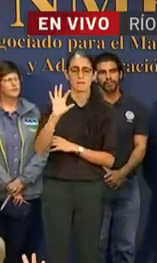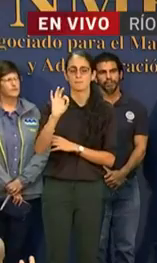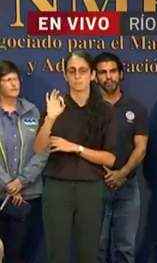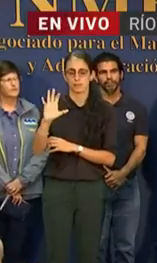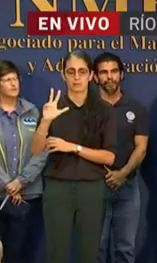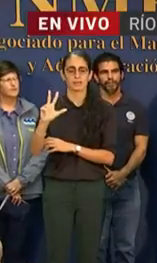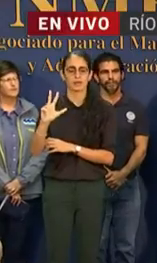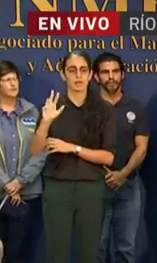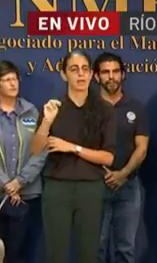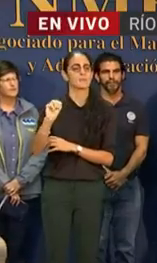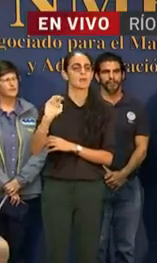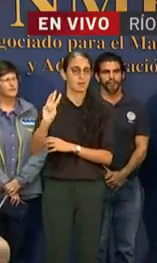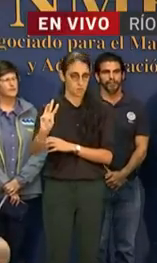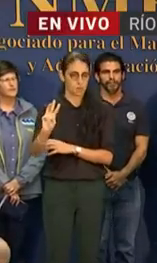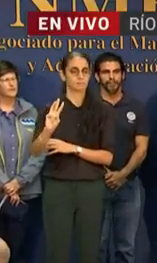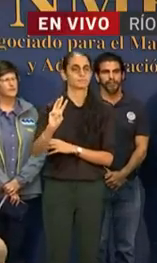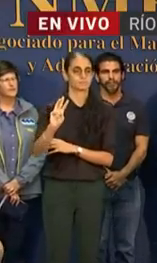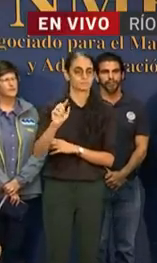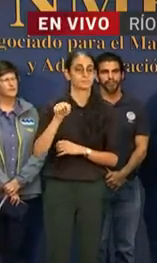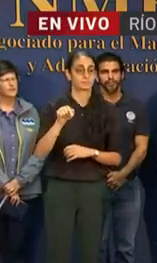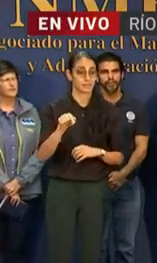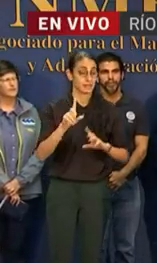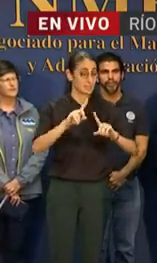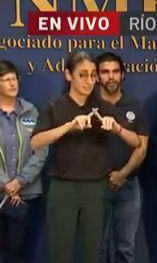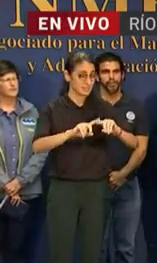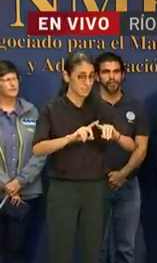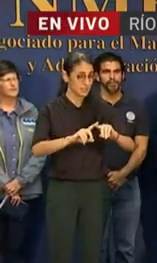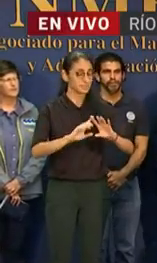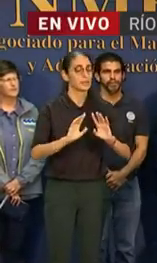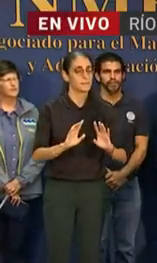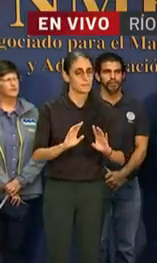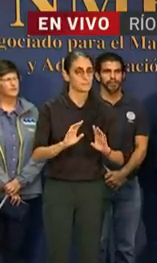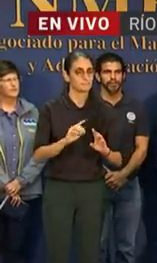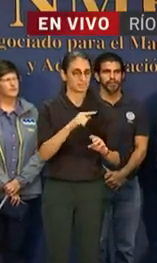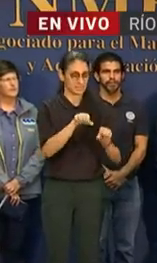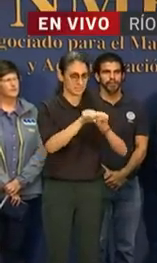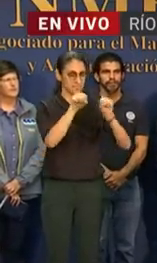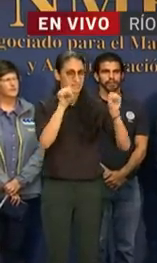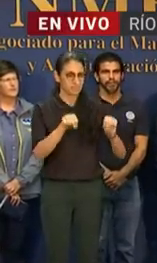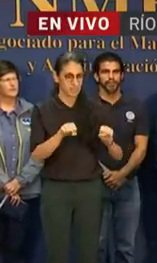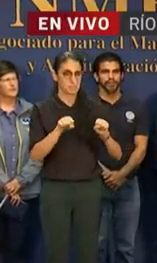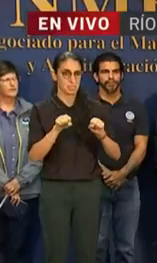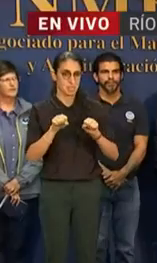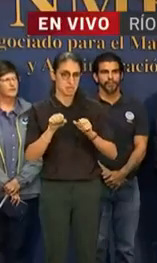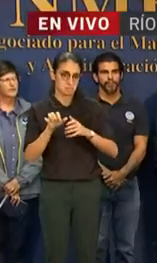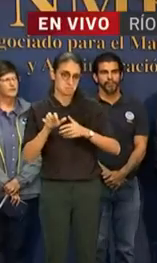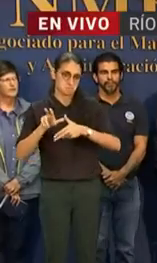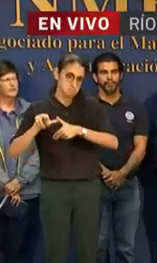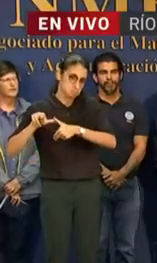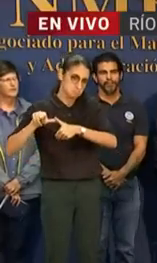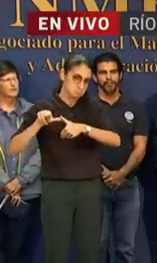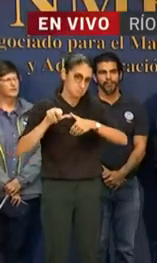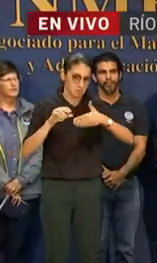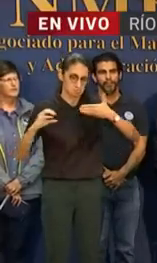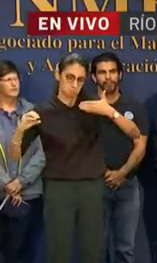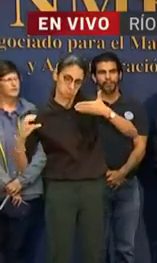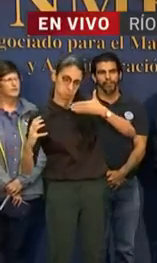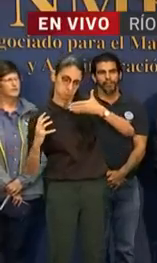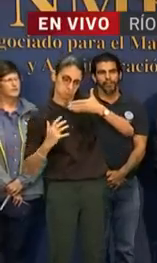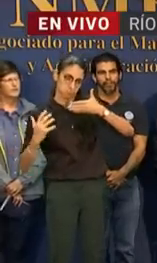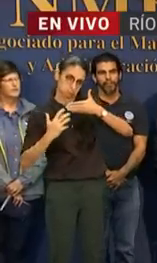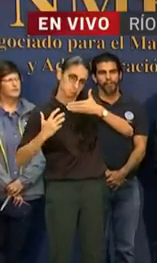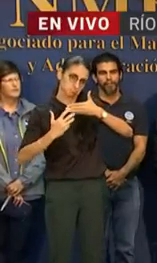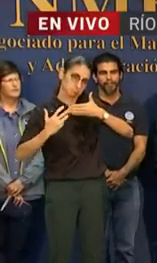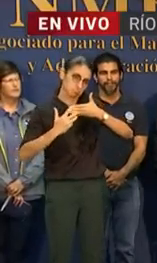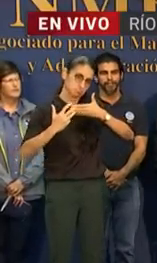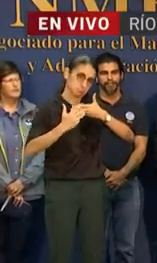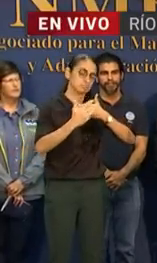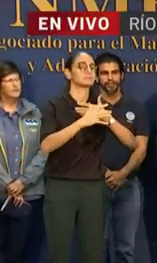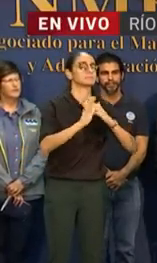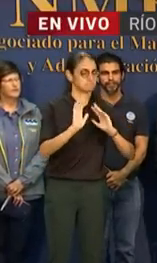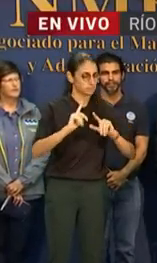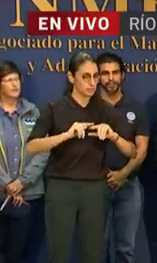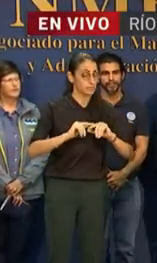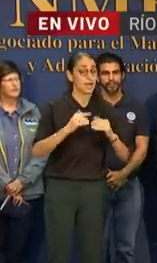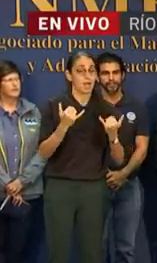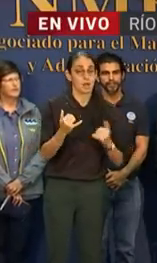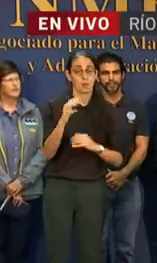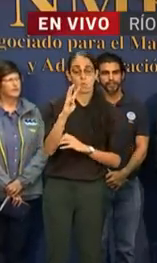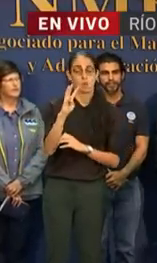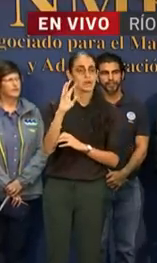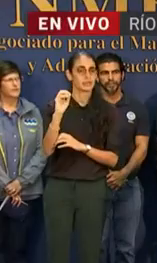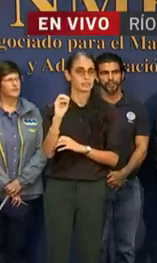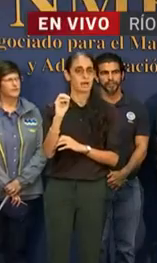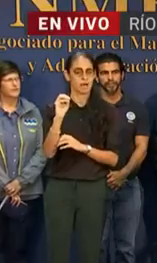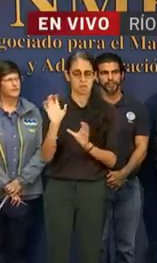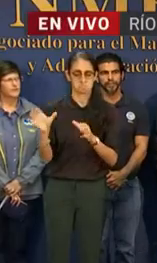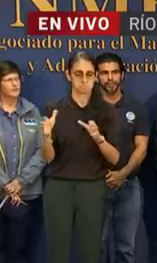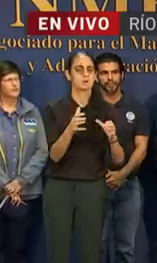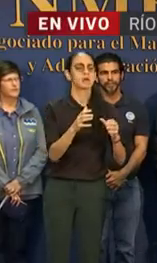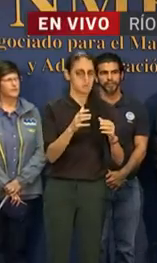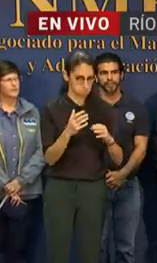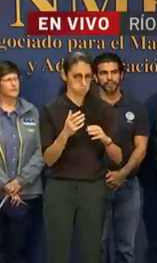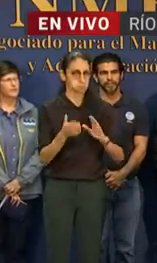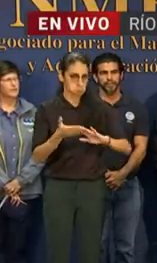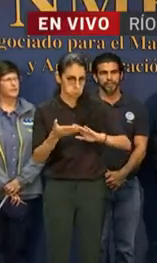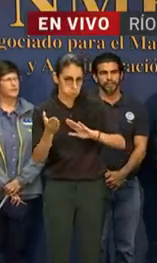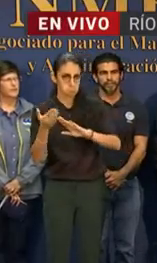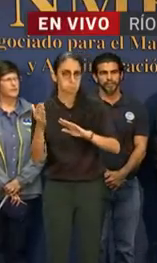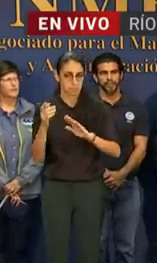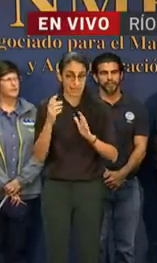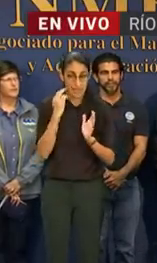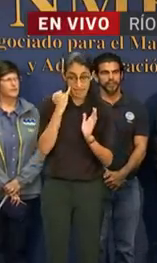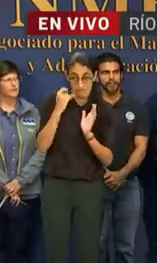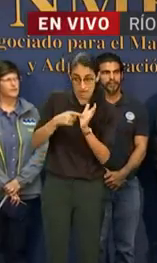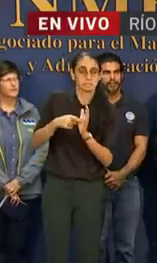AGUA ELÉCTRICA. ESTAS LA